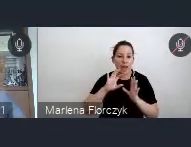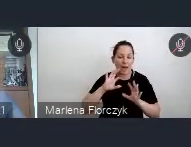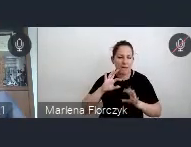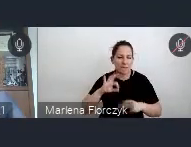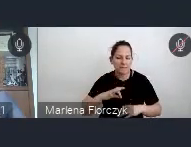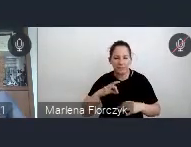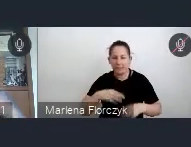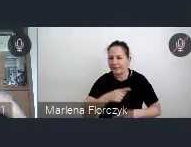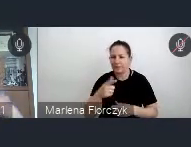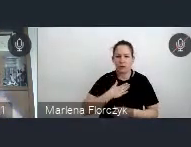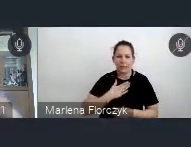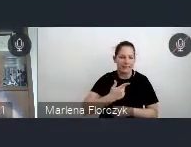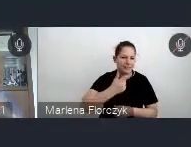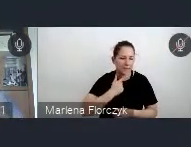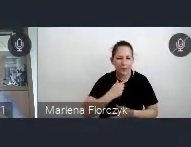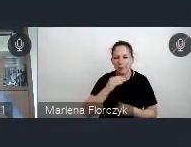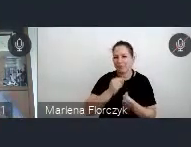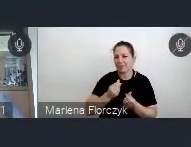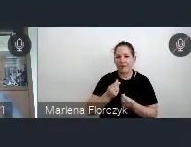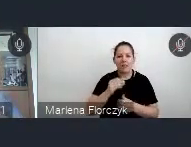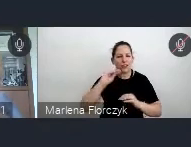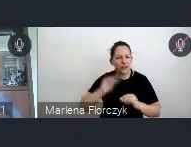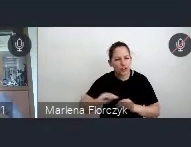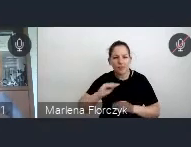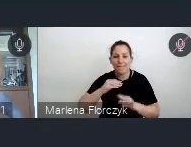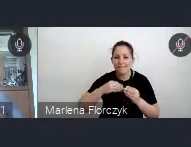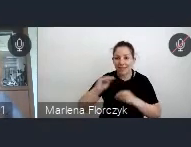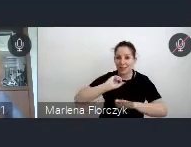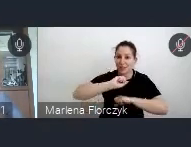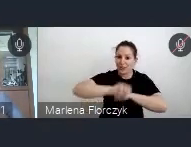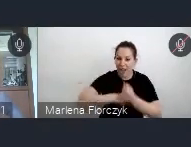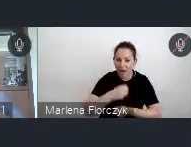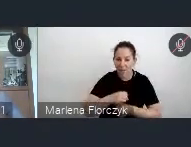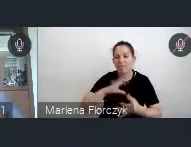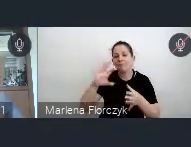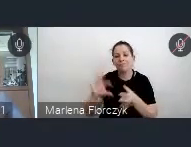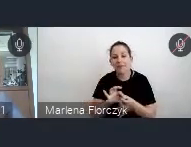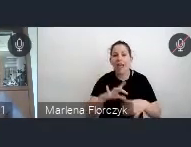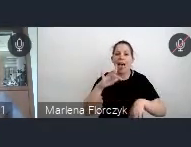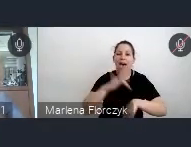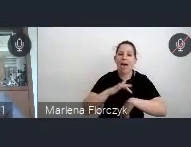i chcecie podjąć jeszcze więcej działań, w tym działań związanych z efektywnością energetyczną,